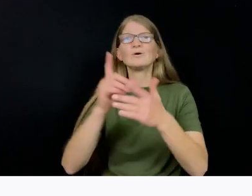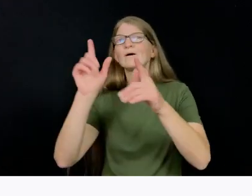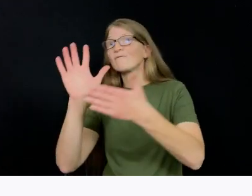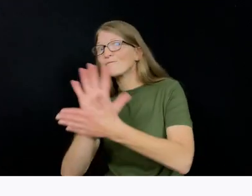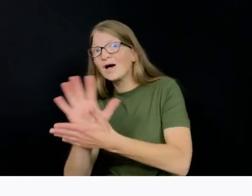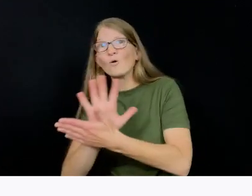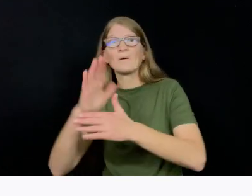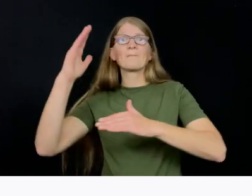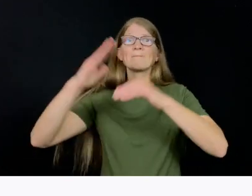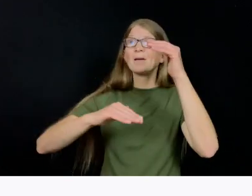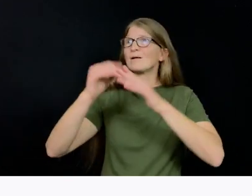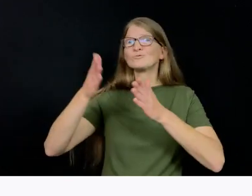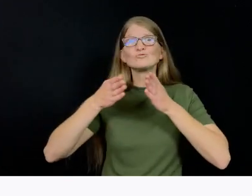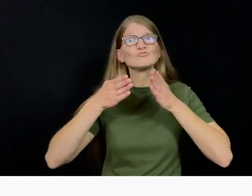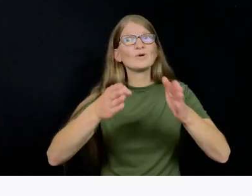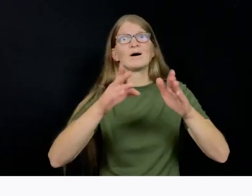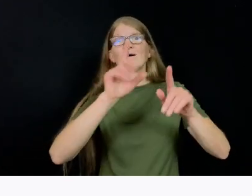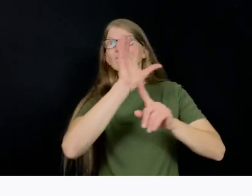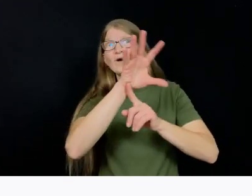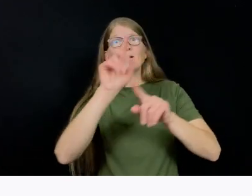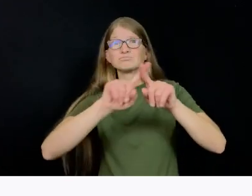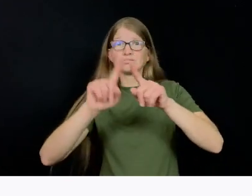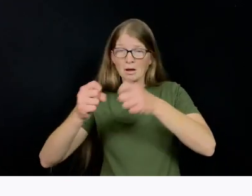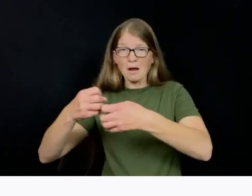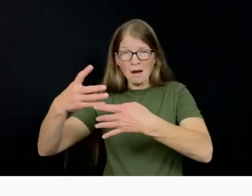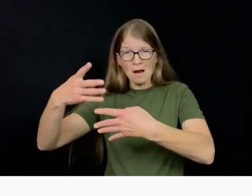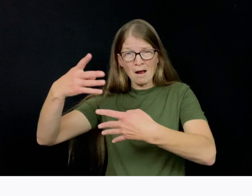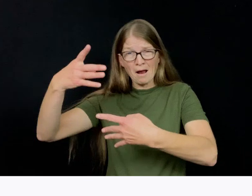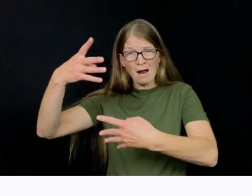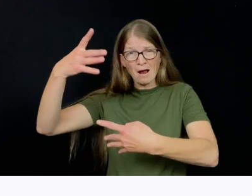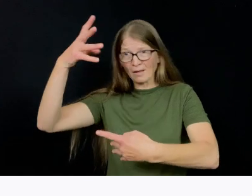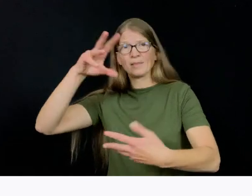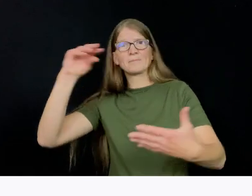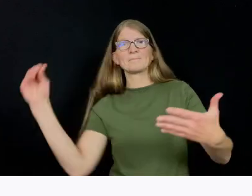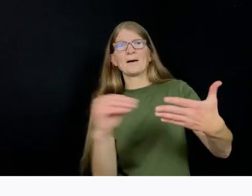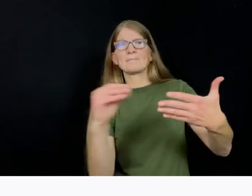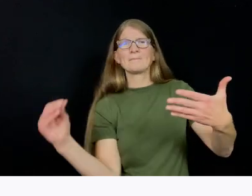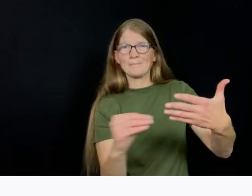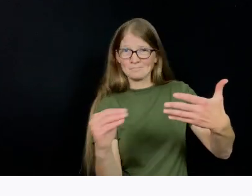لقد حققنا مؤخرًا تقدمًا آخر ونحن الآن قادرون ليس فقط على فهرسة صفحات الويب